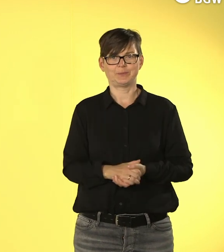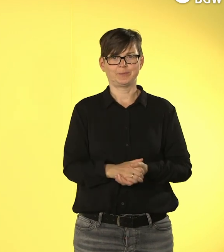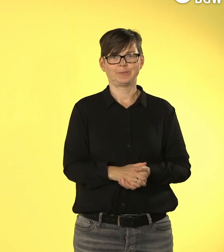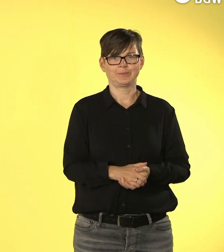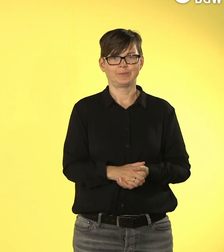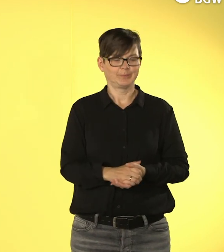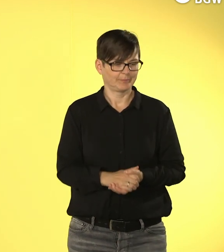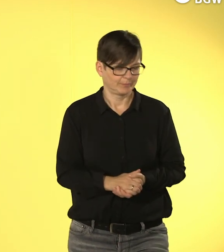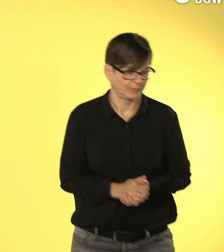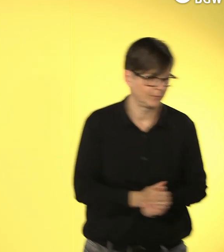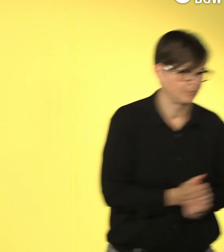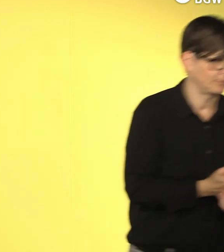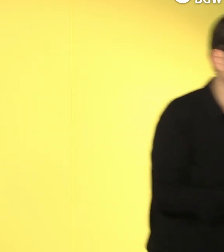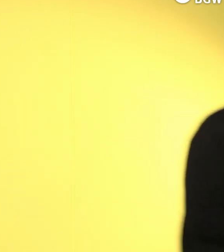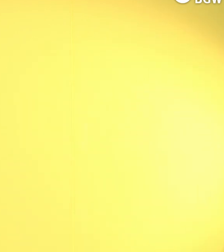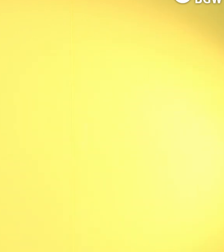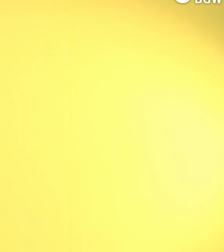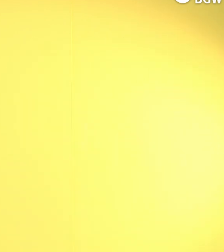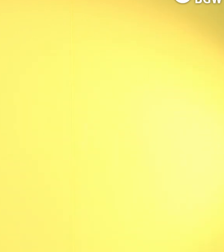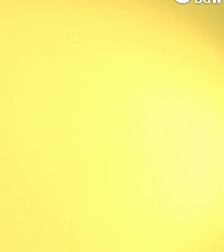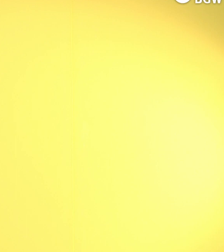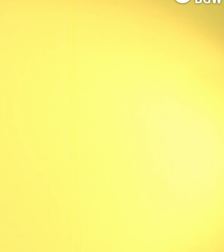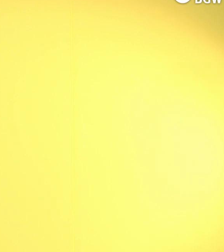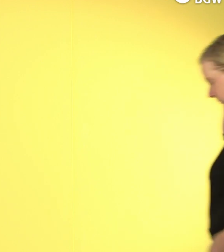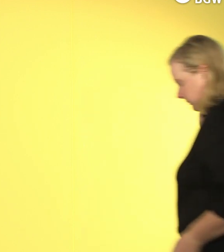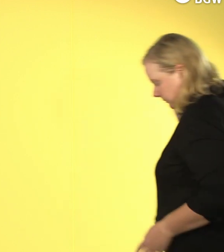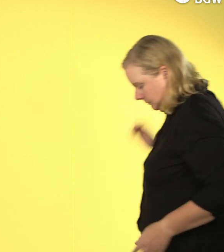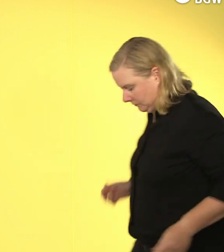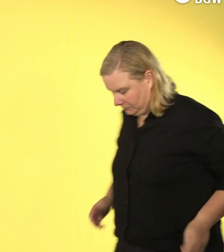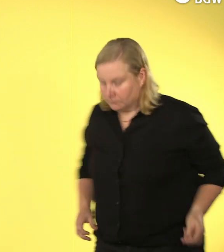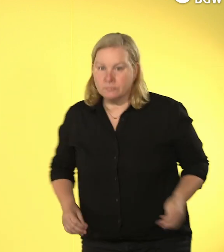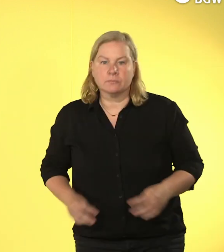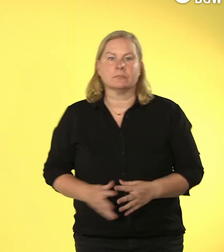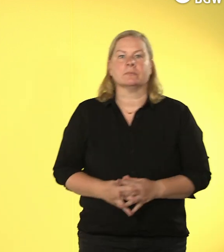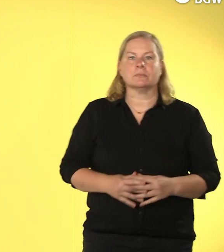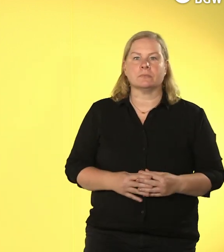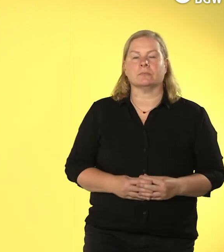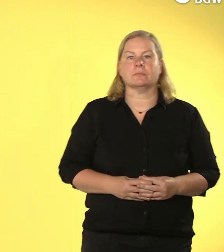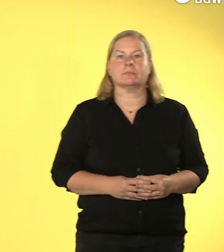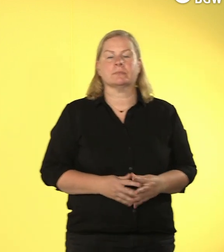In der Zwischenzeit möchte ich etwas zur Vorbereitung